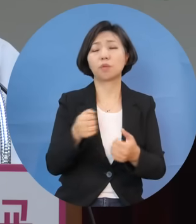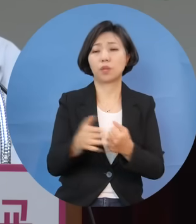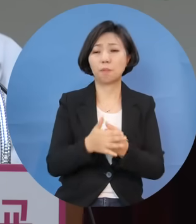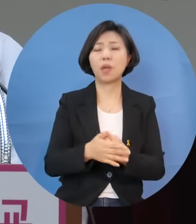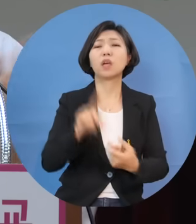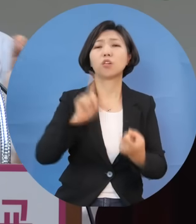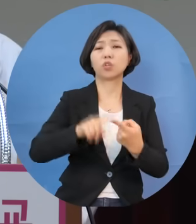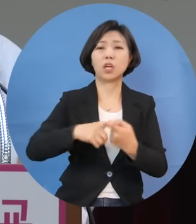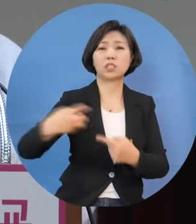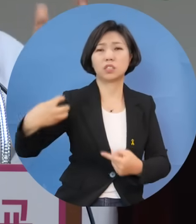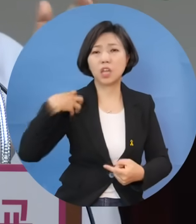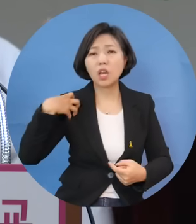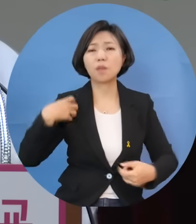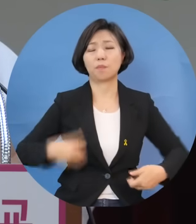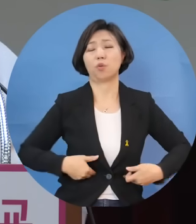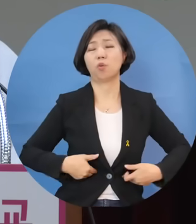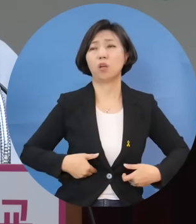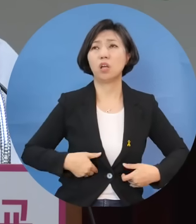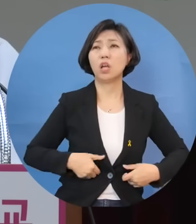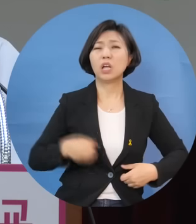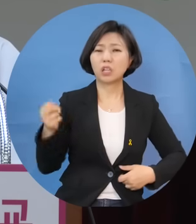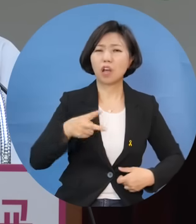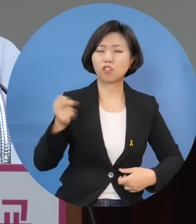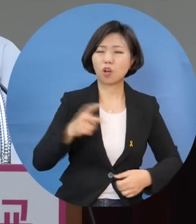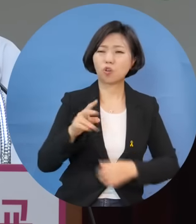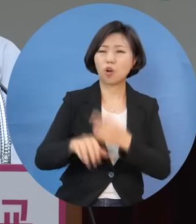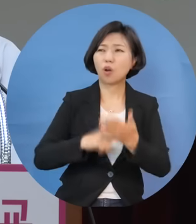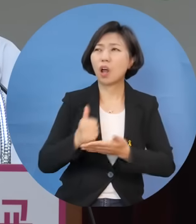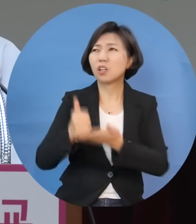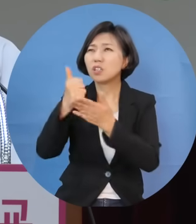그런데 그걸 하느님한테, 부처님한테 가서 빌고 그러지 마세요.